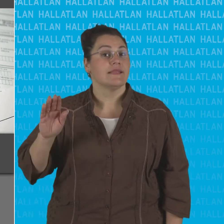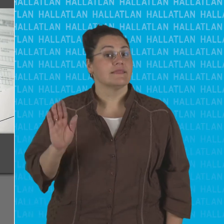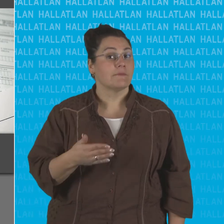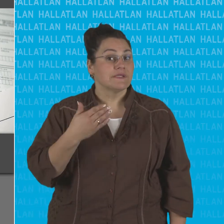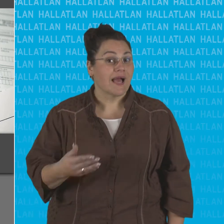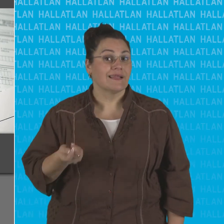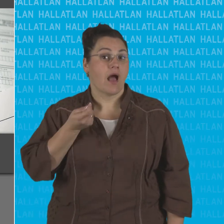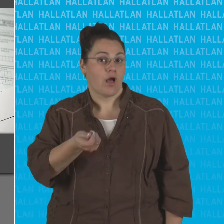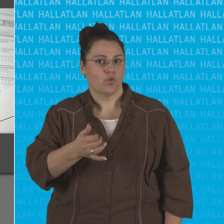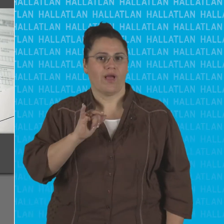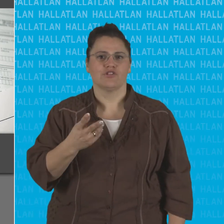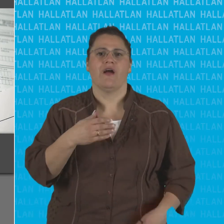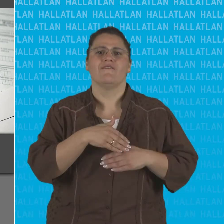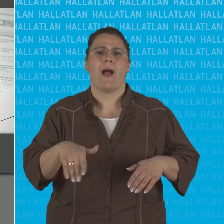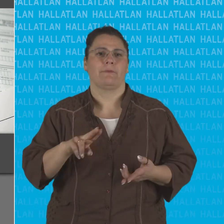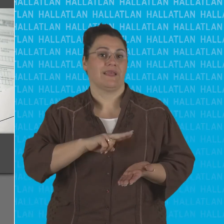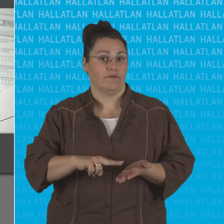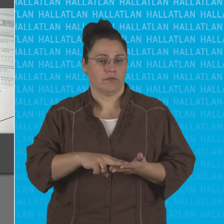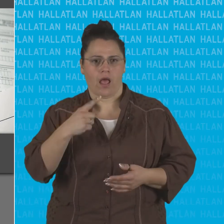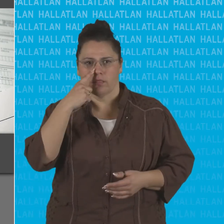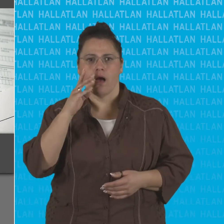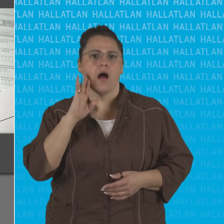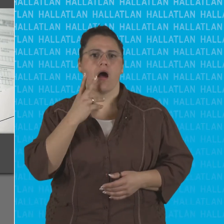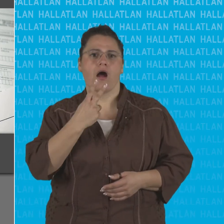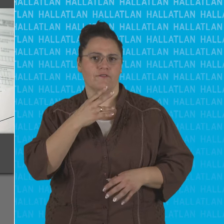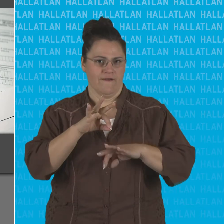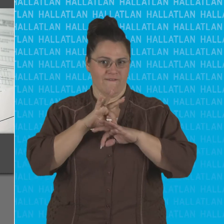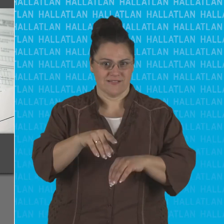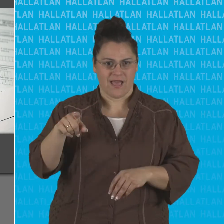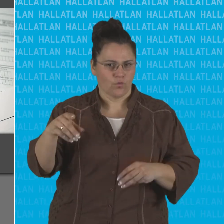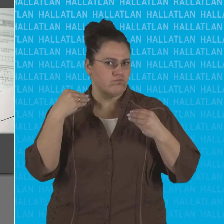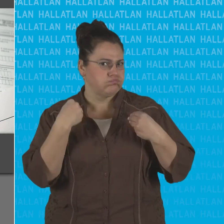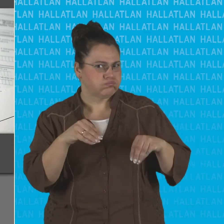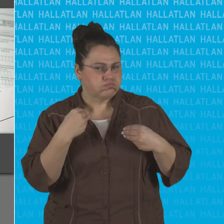A Nemzeti Adó- és Vámhivatal (NAV) vezetője hangsúlyozta: